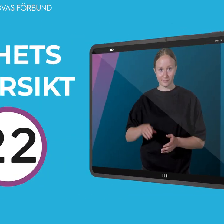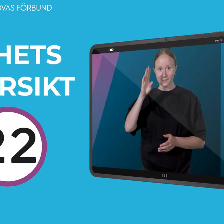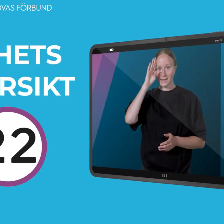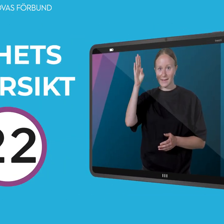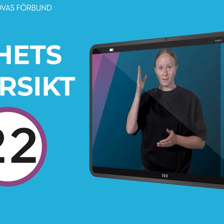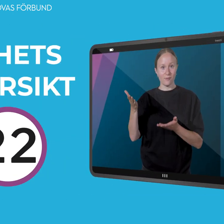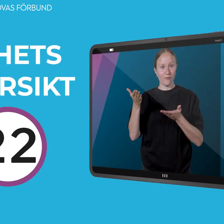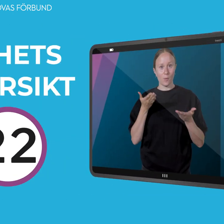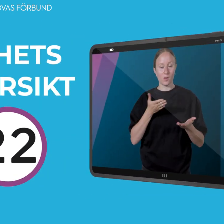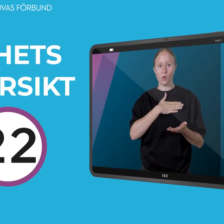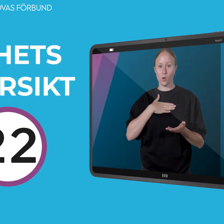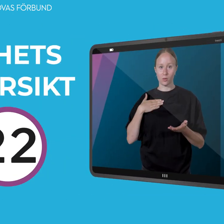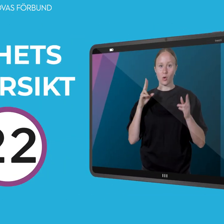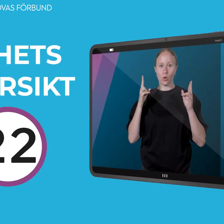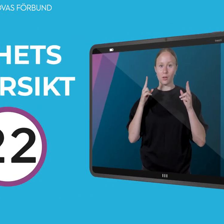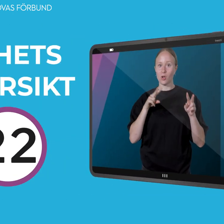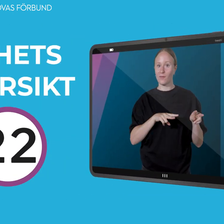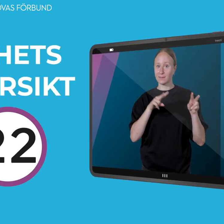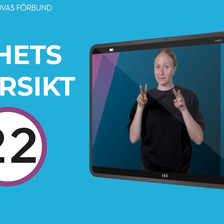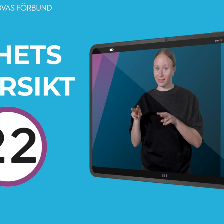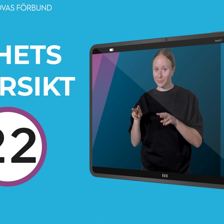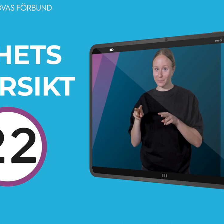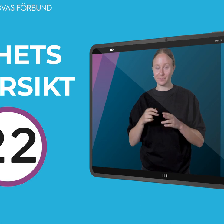Hej! Välkommen till vår nyhetsöversikt.